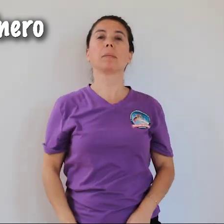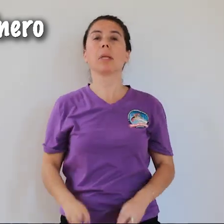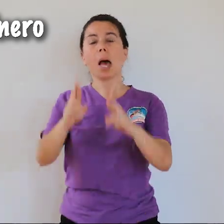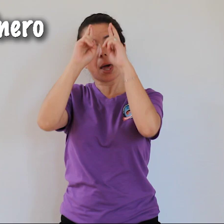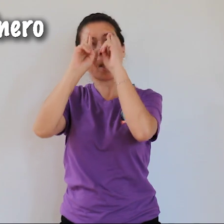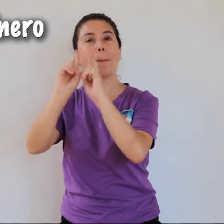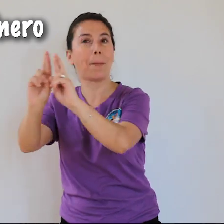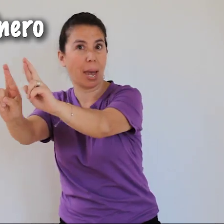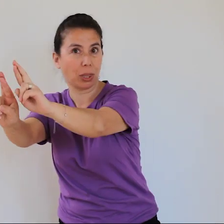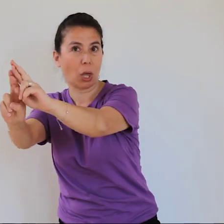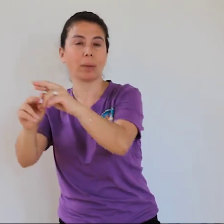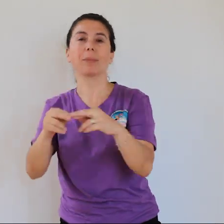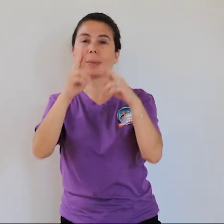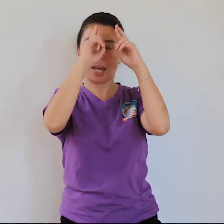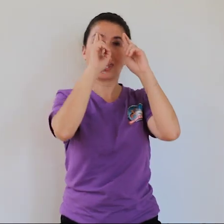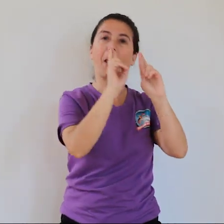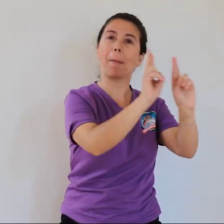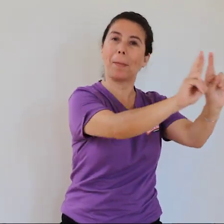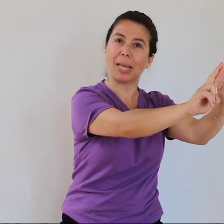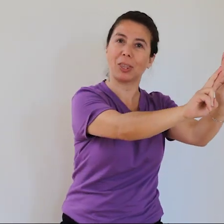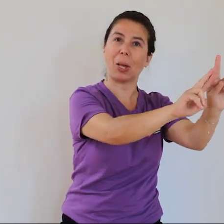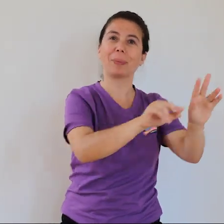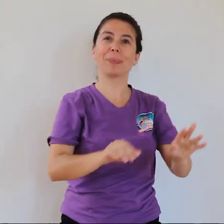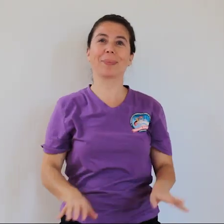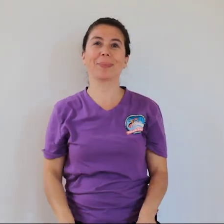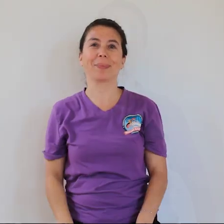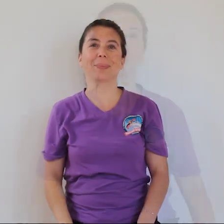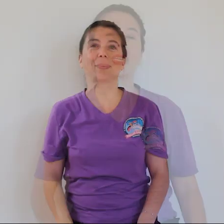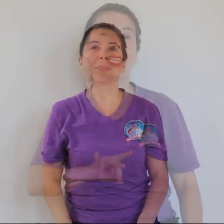Se tiene que respetar a las decisiónes de personas transgénero.